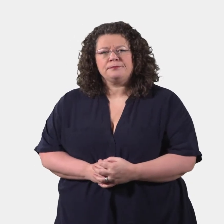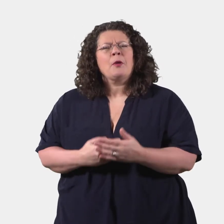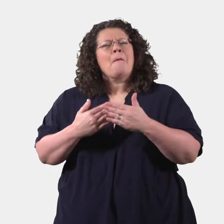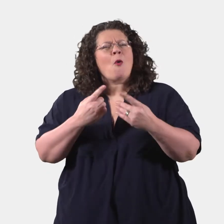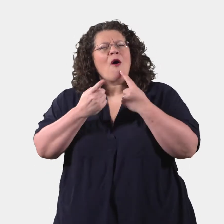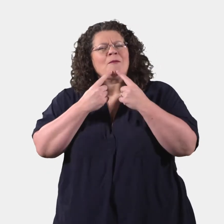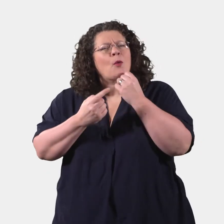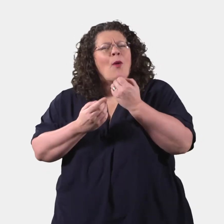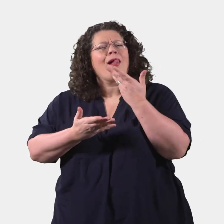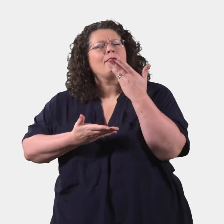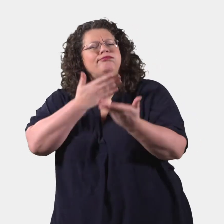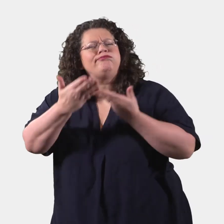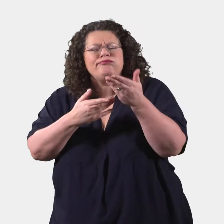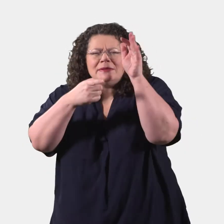Beth am i ni fynd drwy'r wybodaeth hon eto,